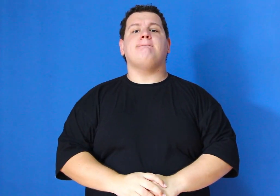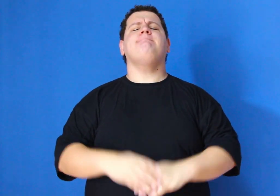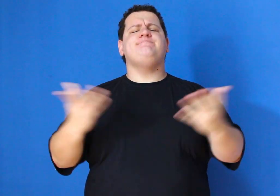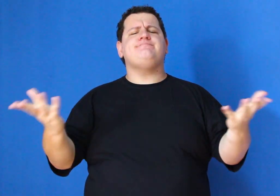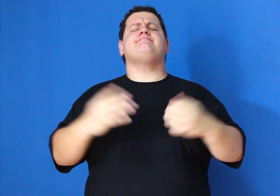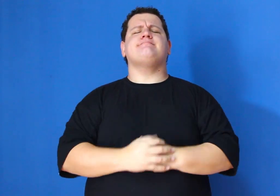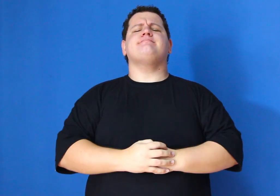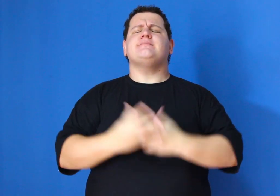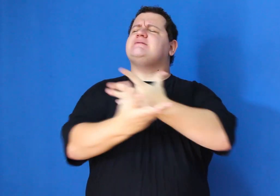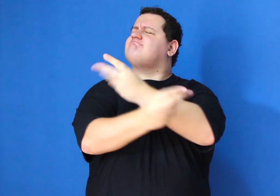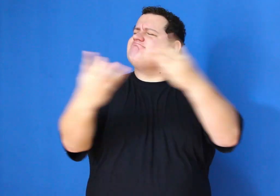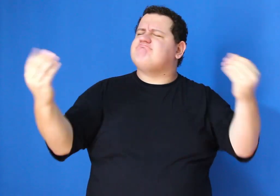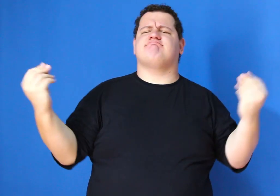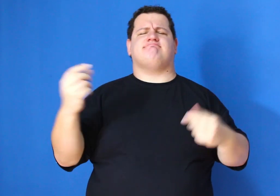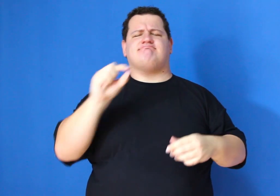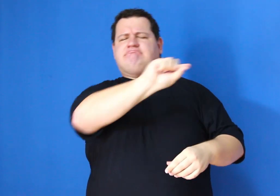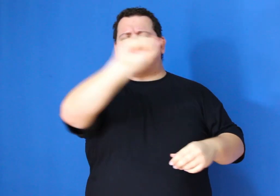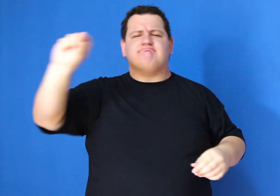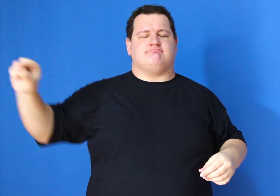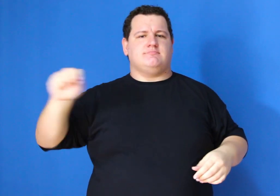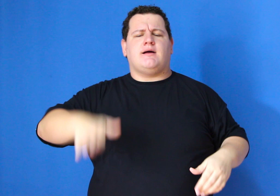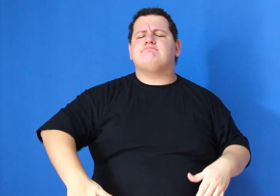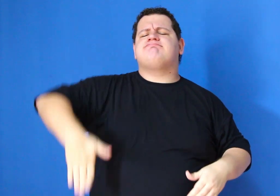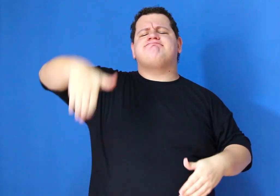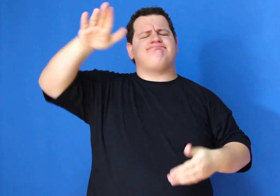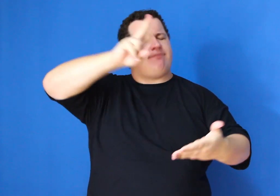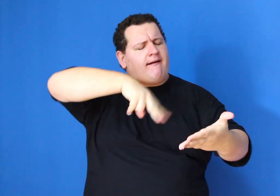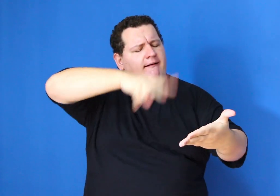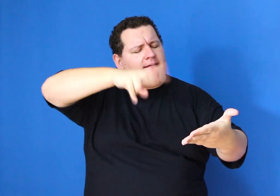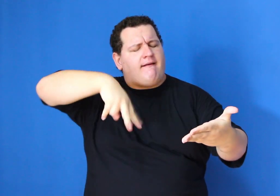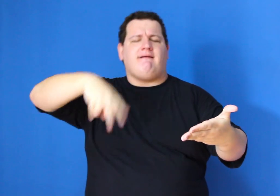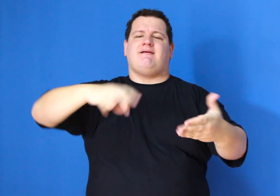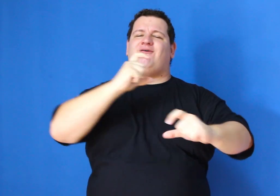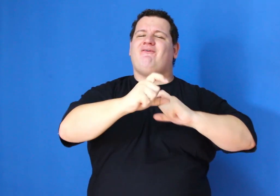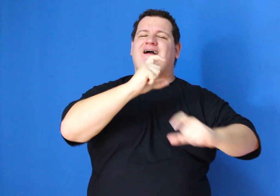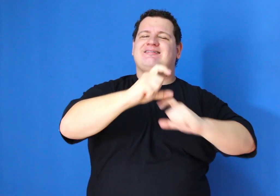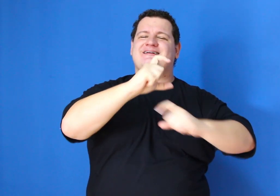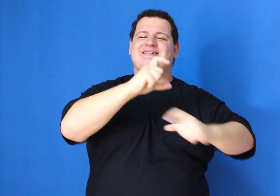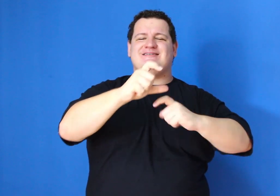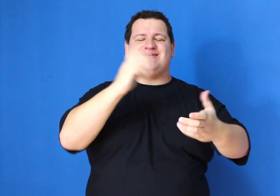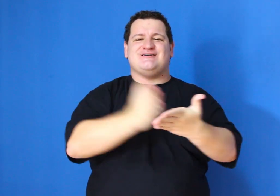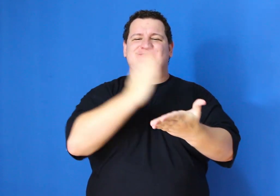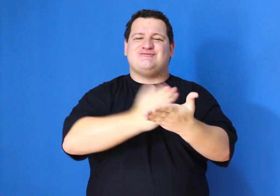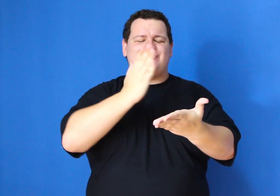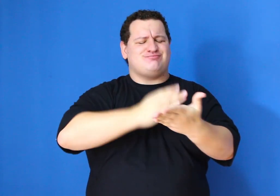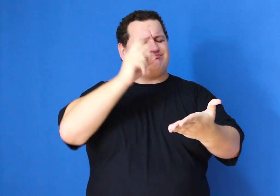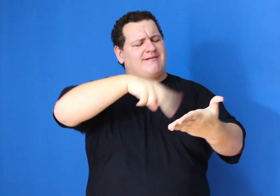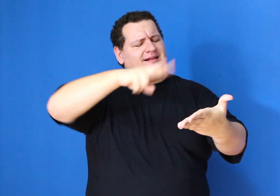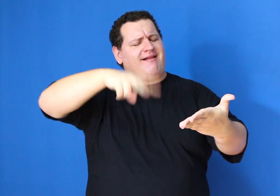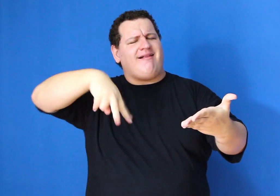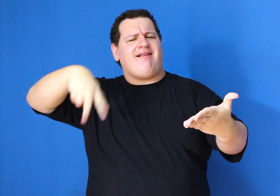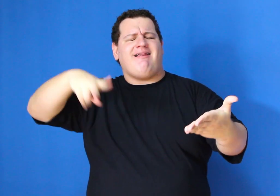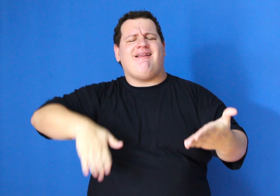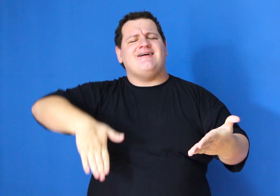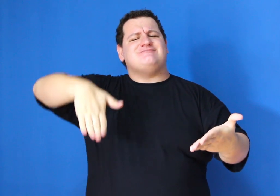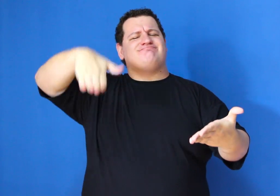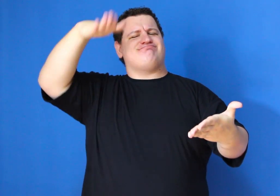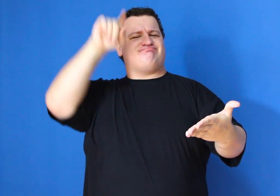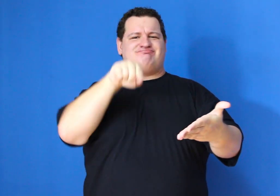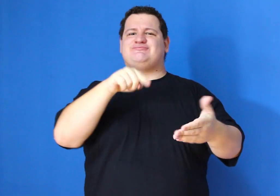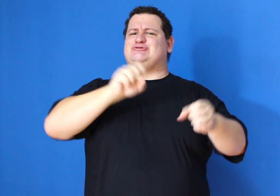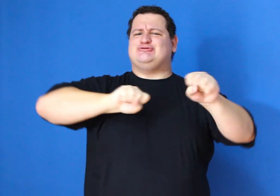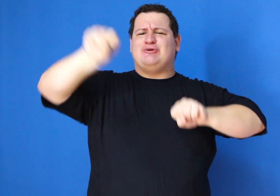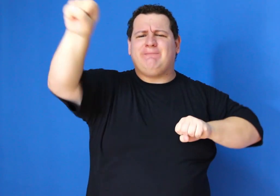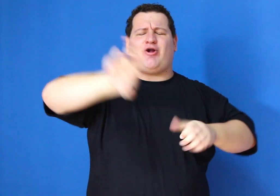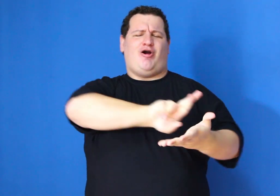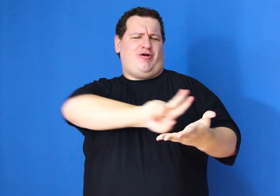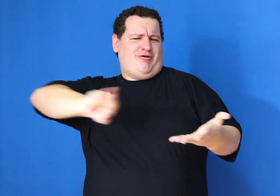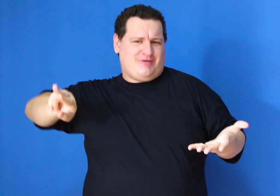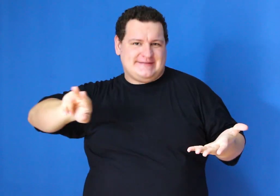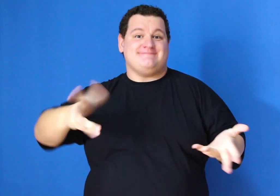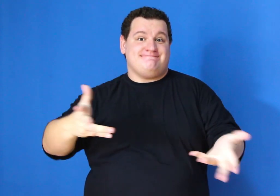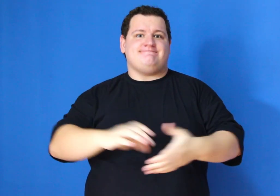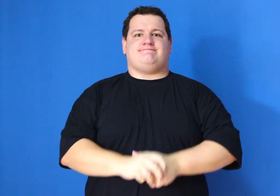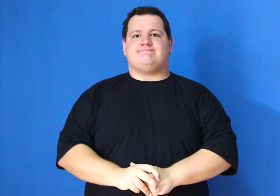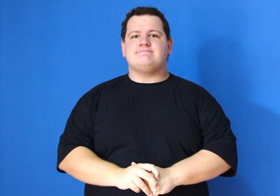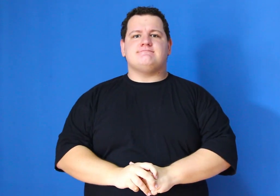Muitos cresceram lendo os quadrinhos de super-heróis.